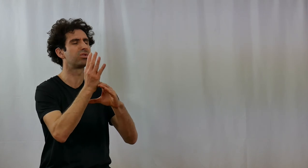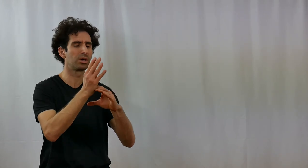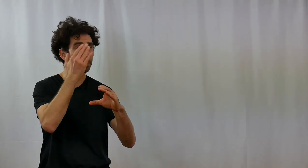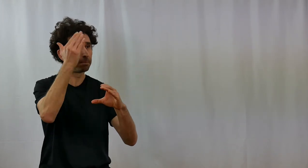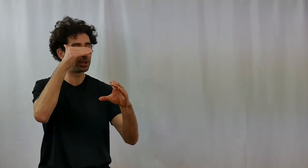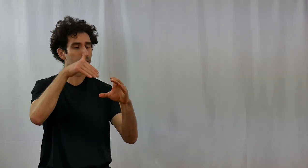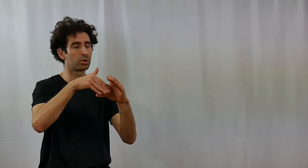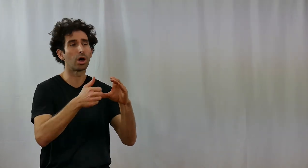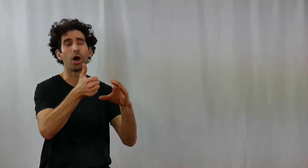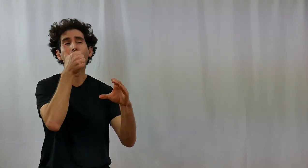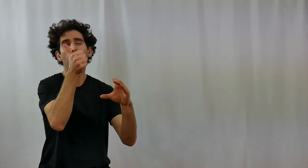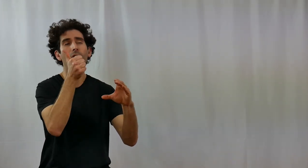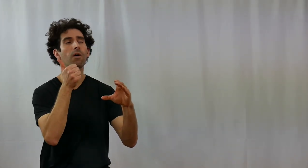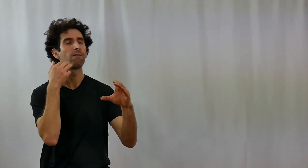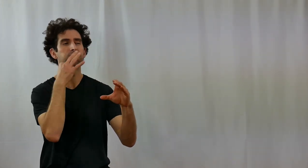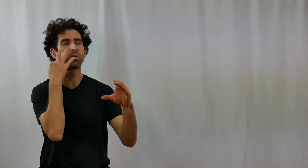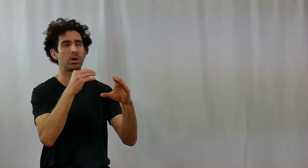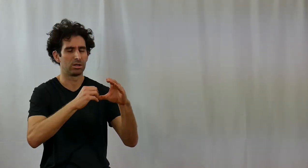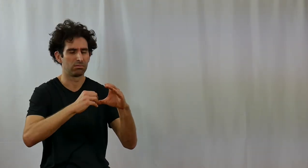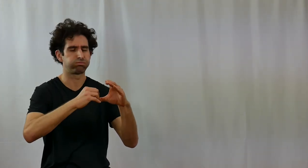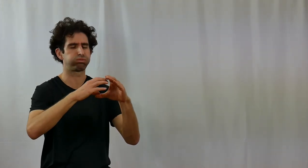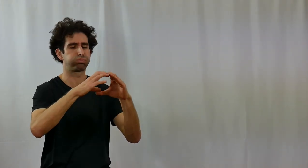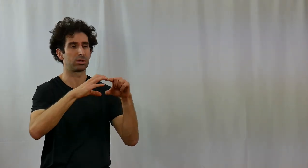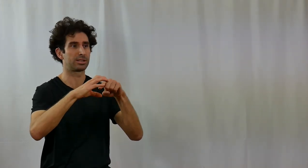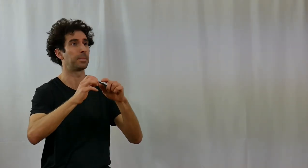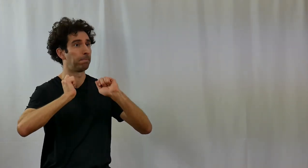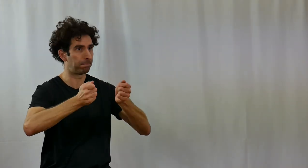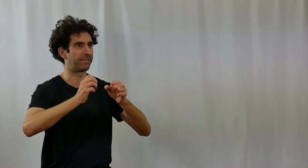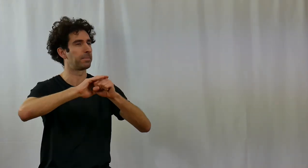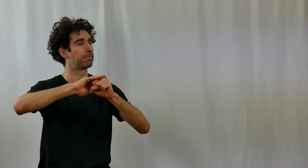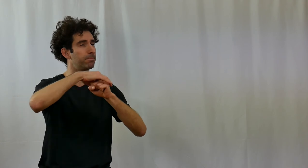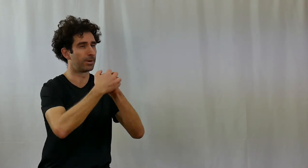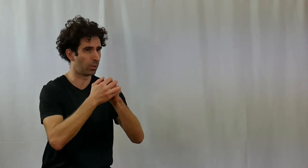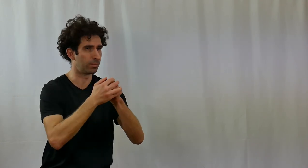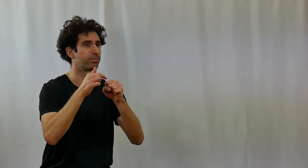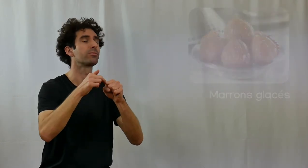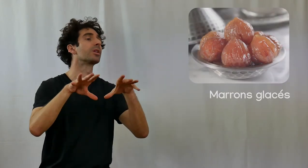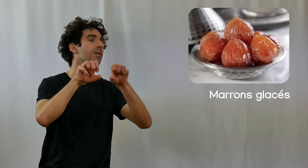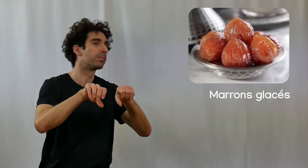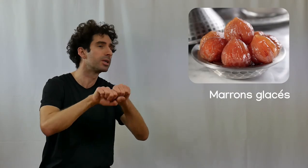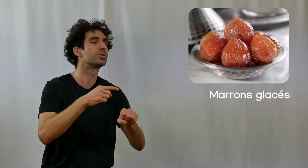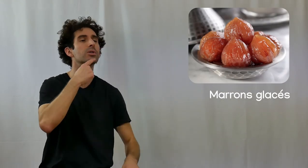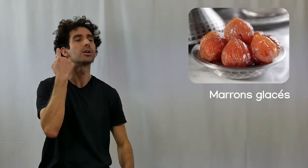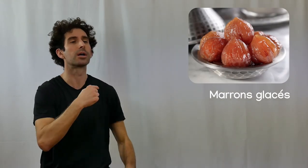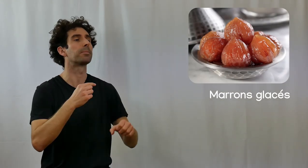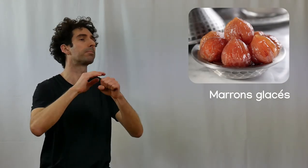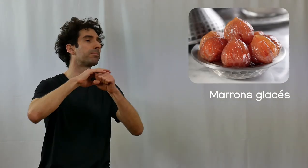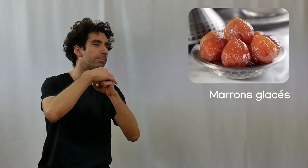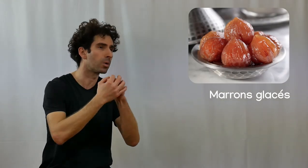contient un seul gros fruit, il est alors appelé "marron". Il servira à fabriquer la crème de marrons,